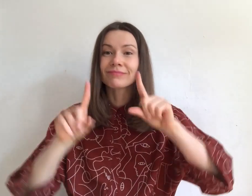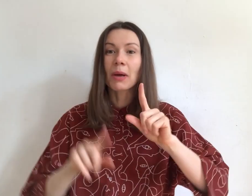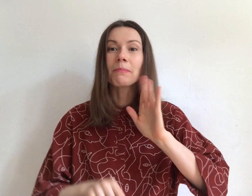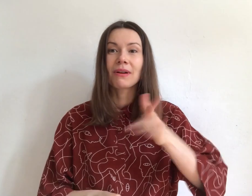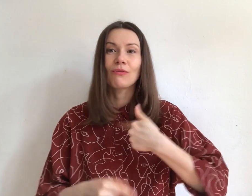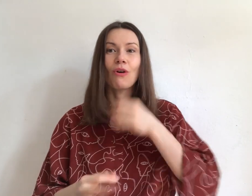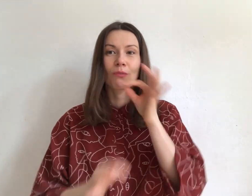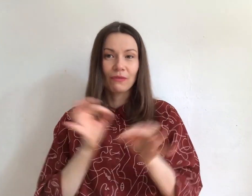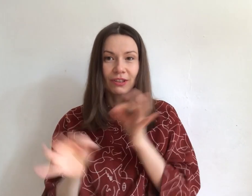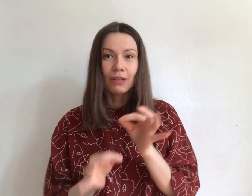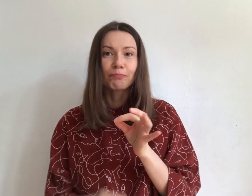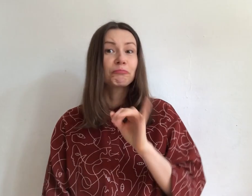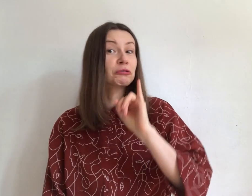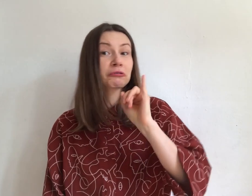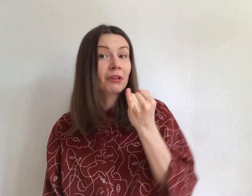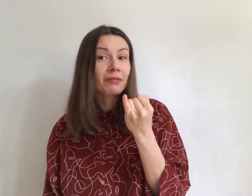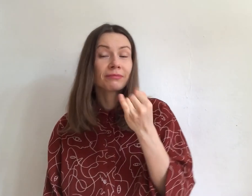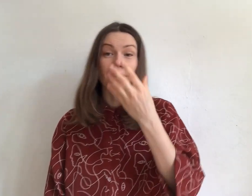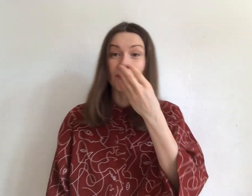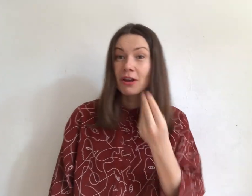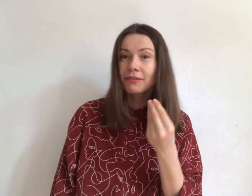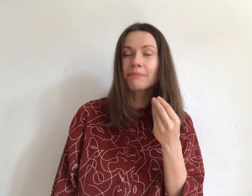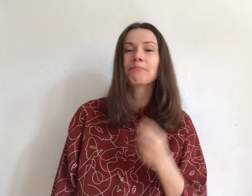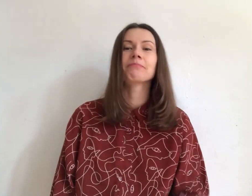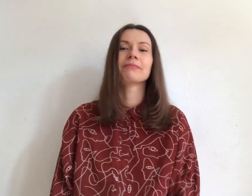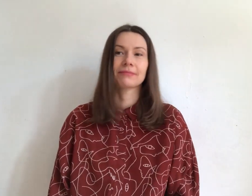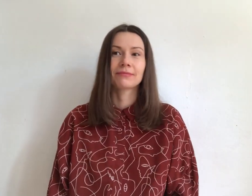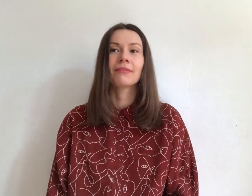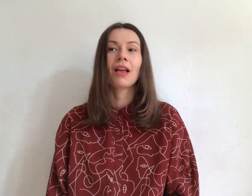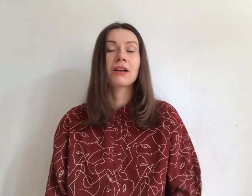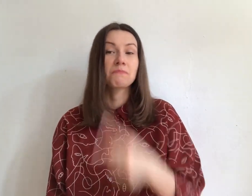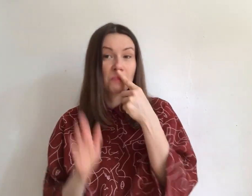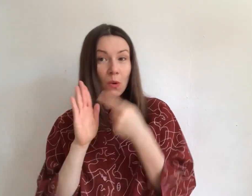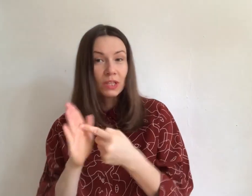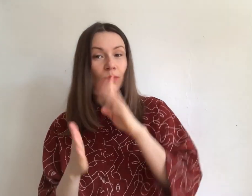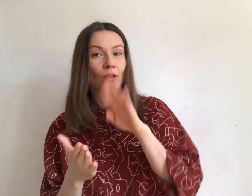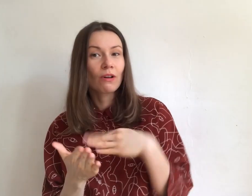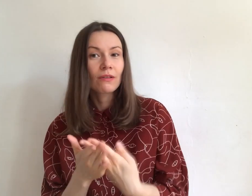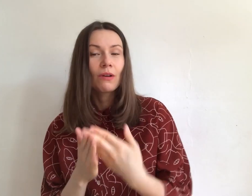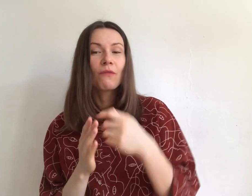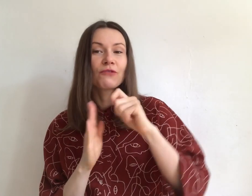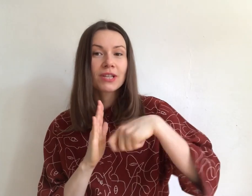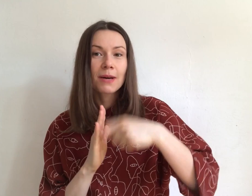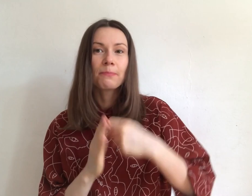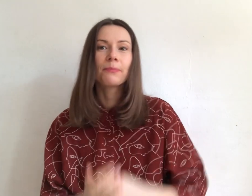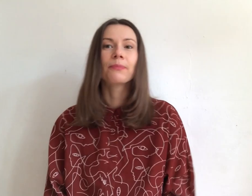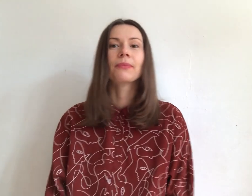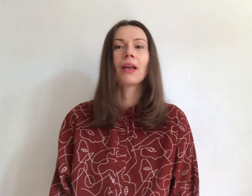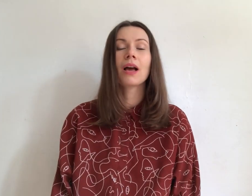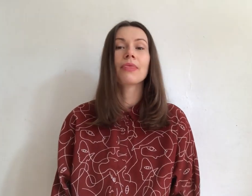W tym filmie będę opowiadać, jak to wygląda oraz pokazywać filmy,